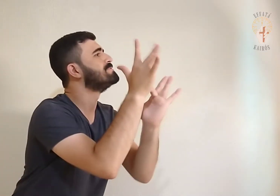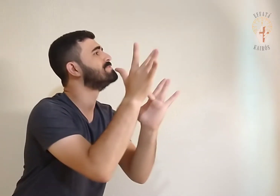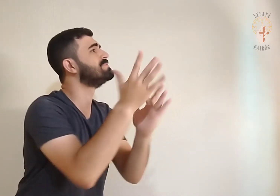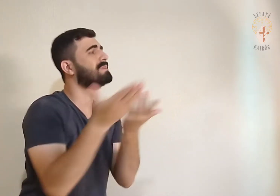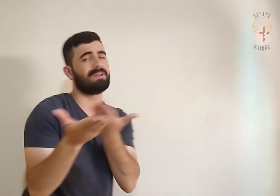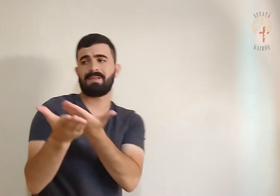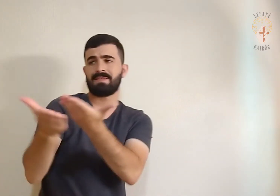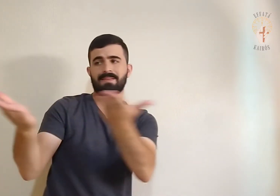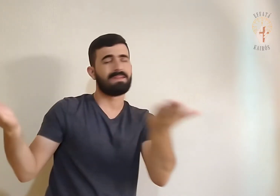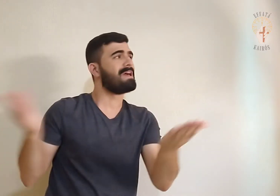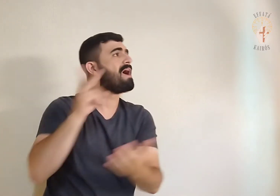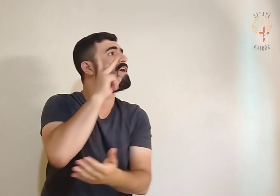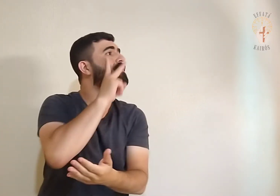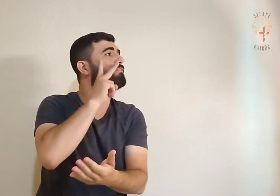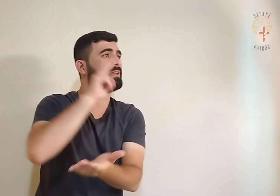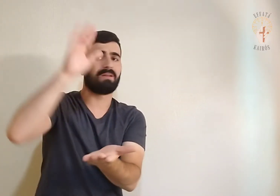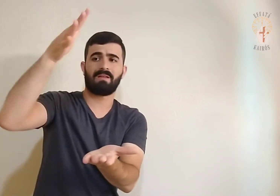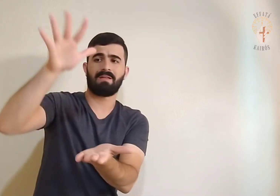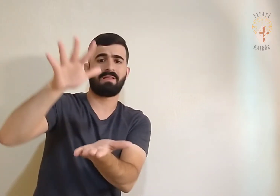“Eles não têm mais vinho”.